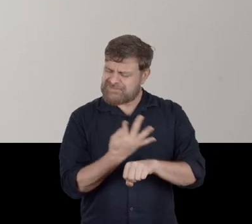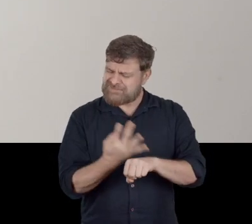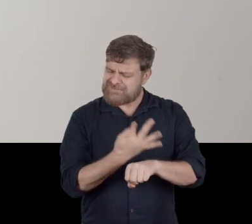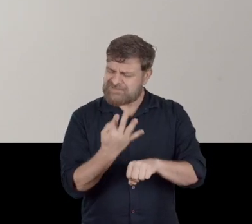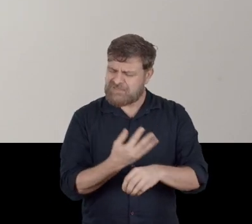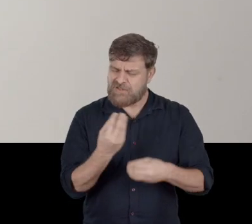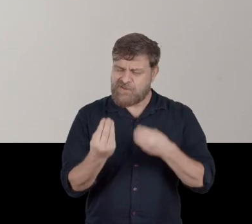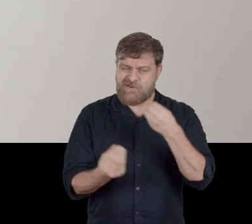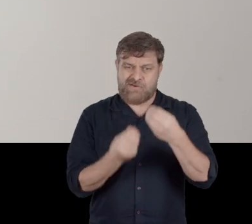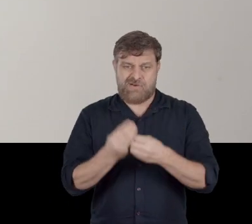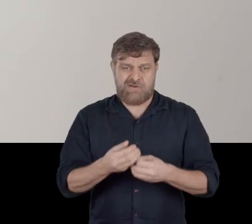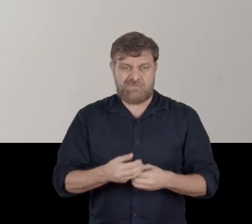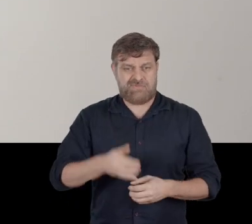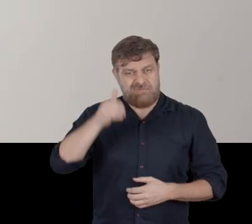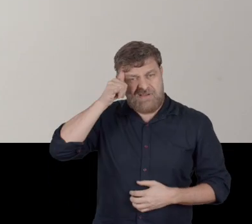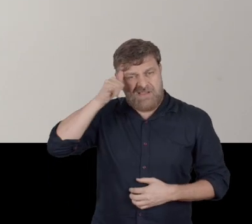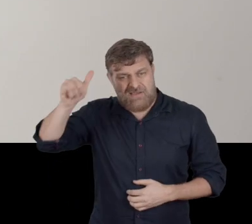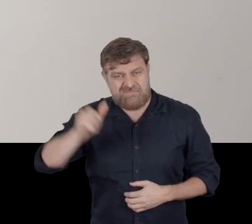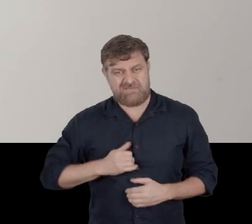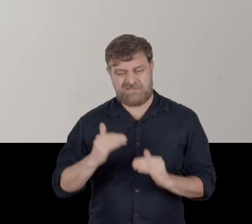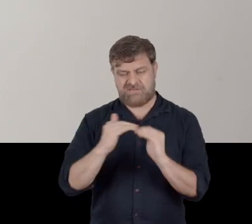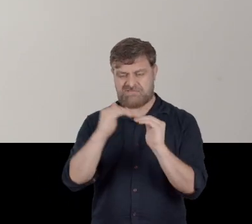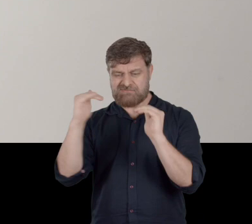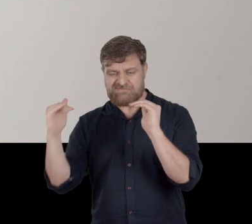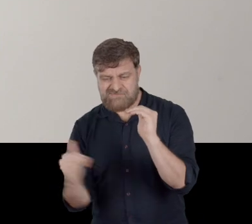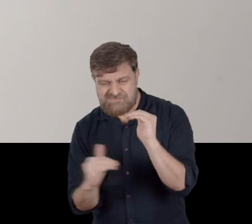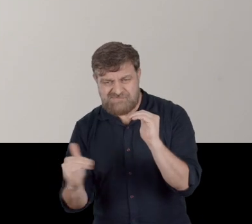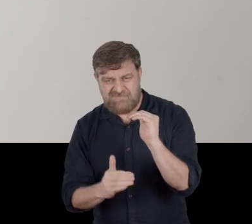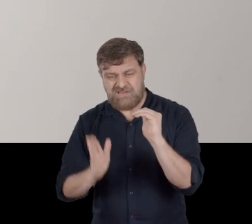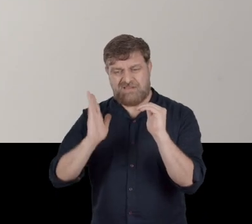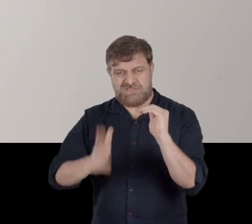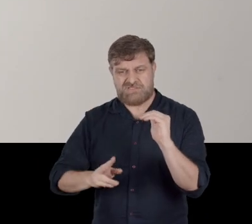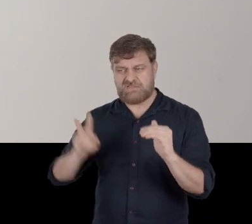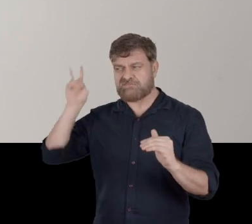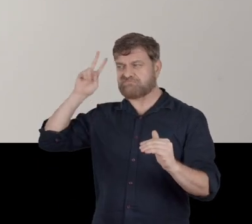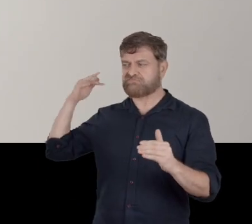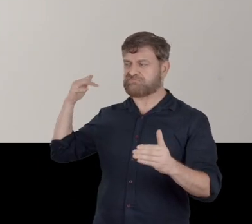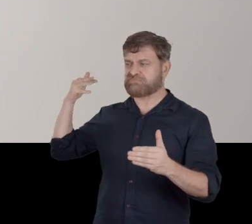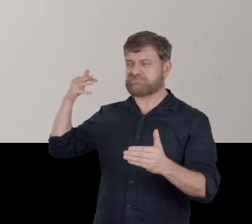perpetuar desigualdades que já estão aí na sociedade.